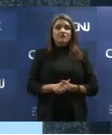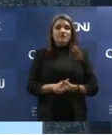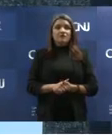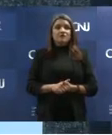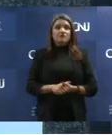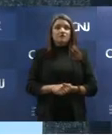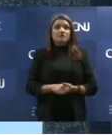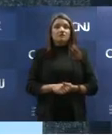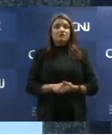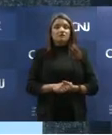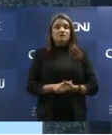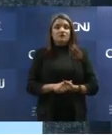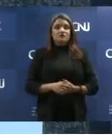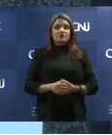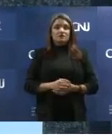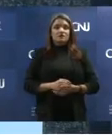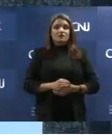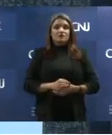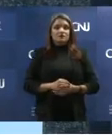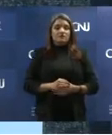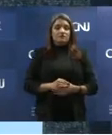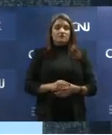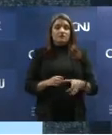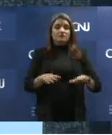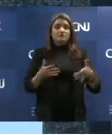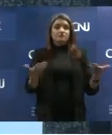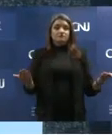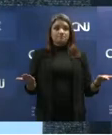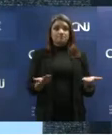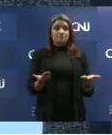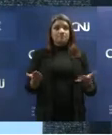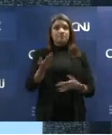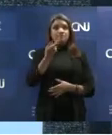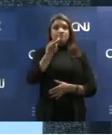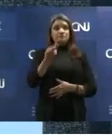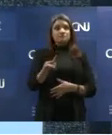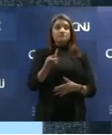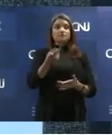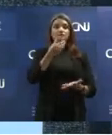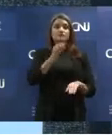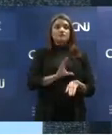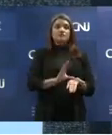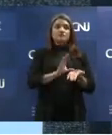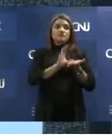então a palavra. O conselheiro ministro Vieira de Mello.